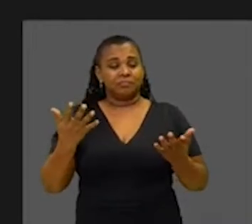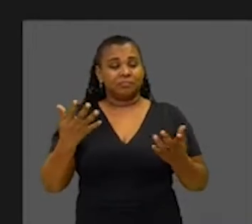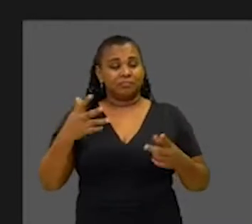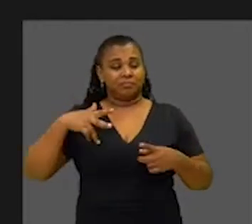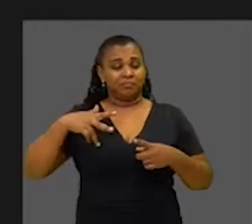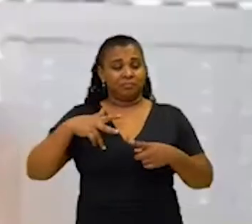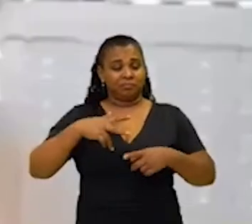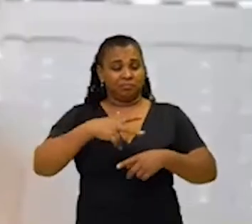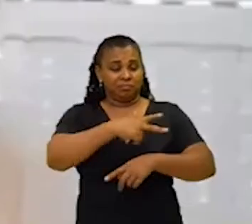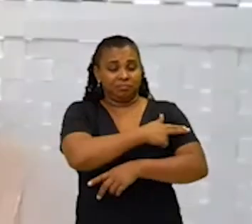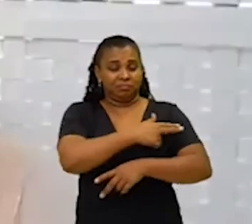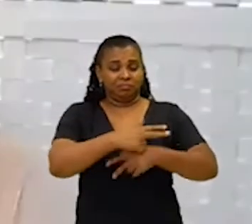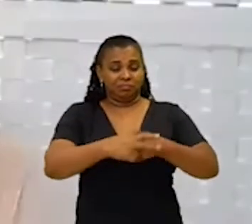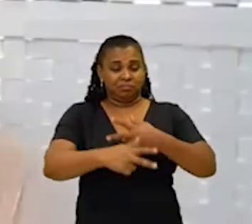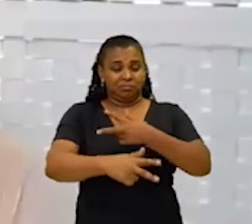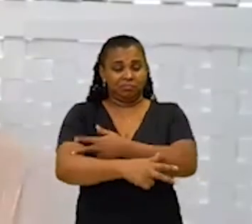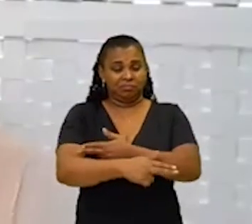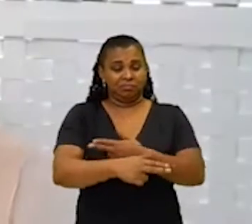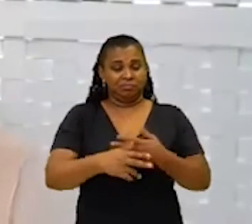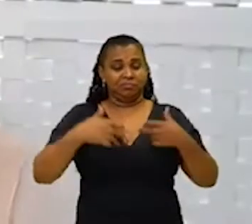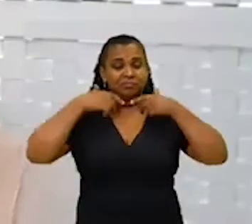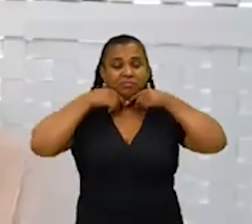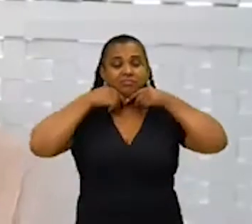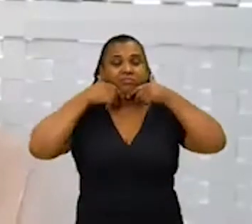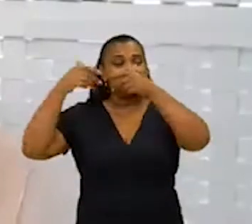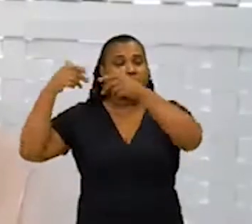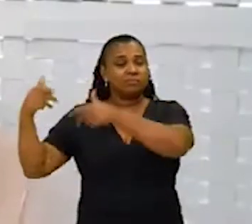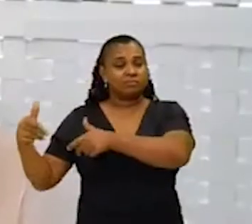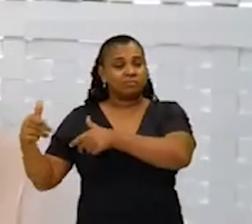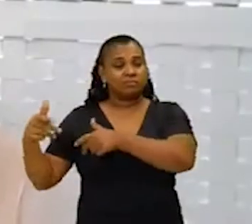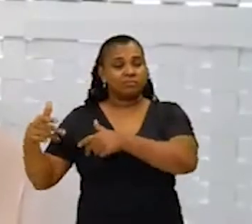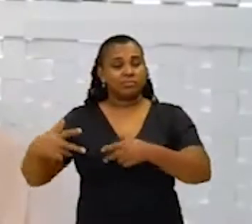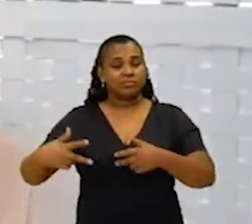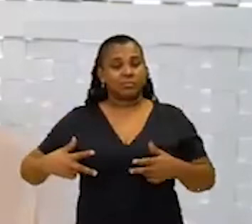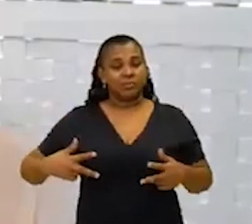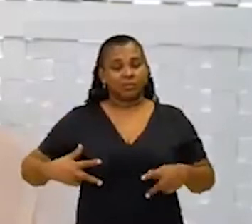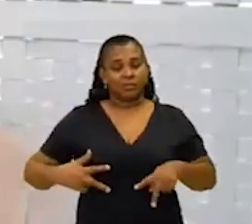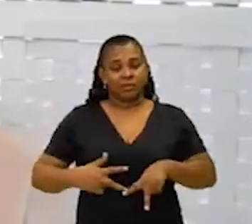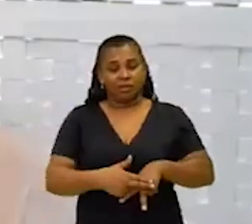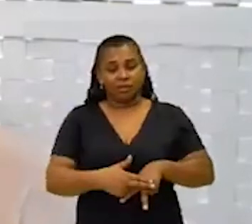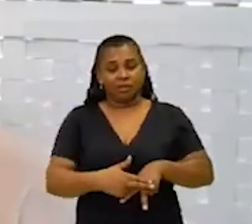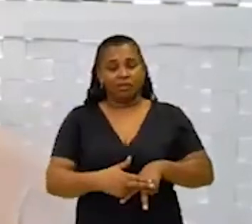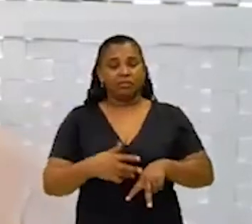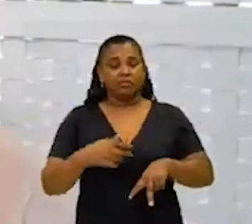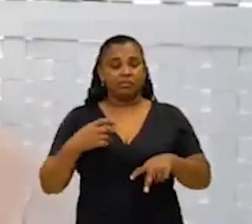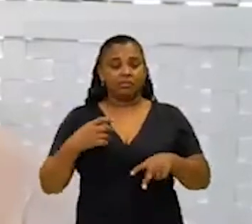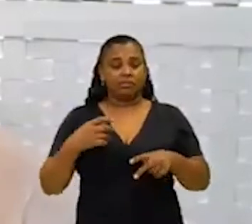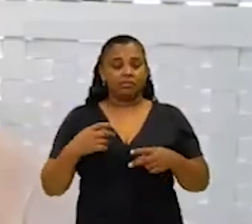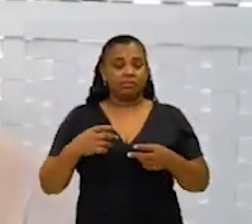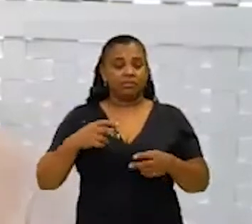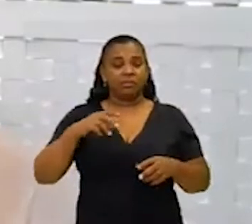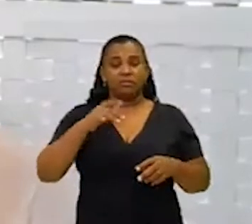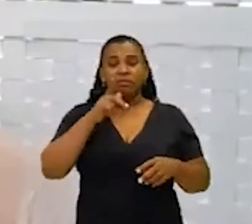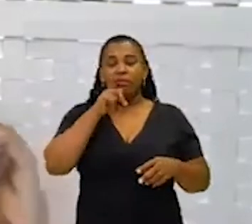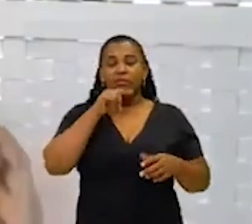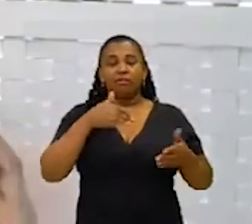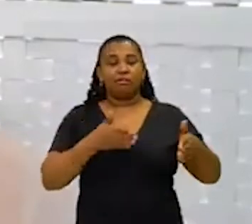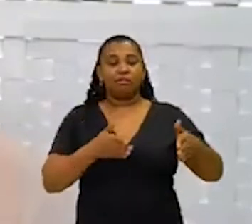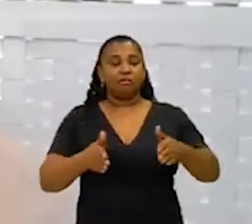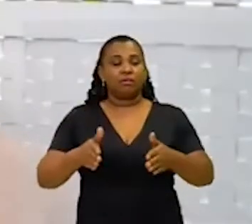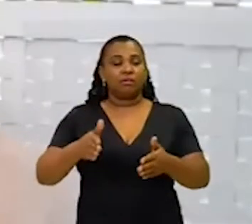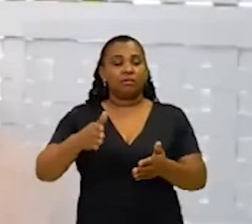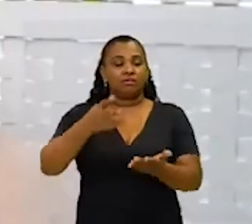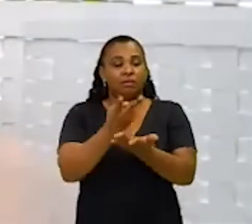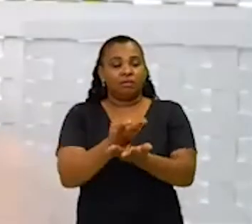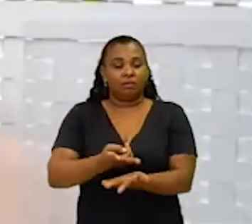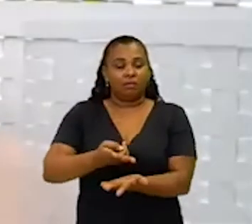arrancaram sua cabeça o castraram e o corpo foi encontrado boiando no rio eu vou décadas não